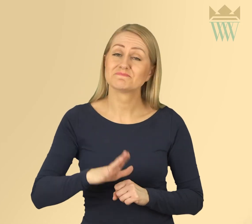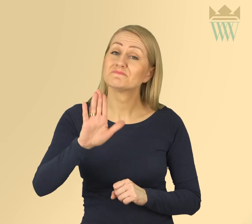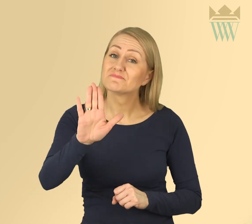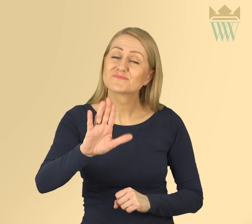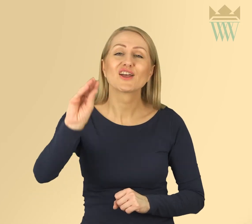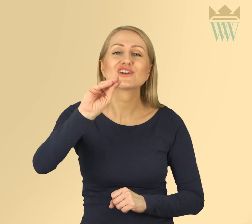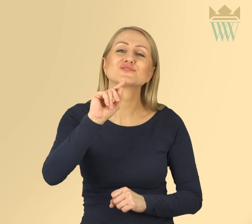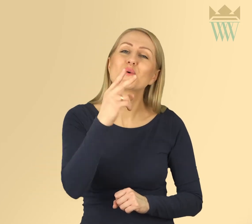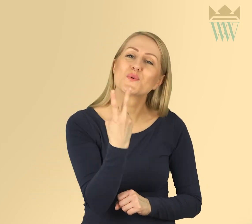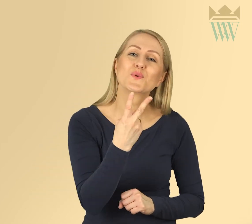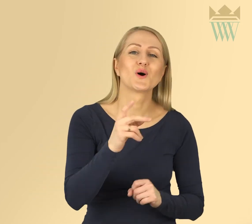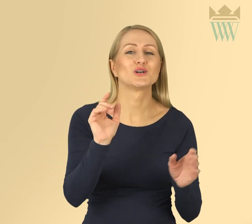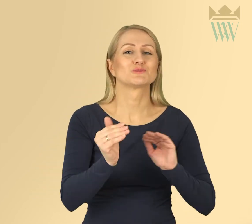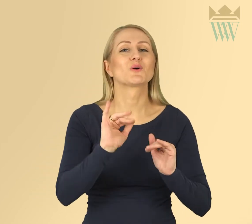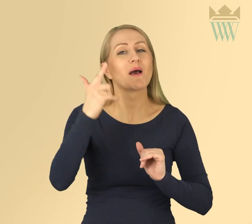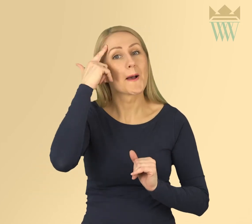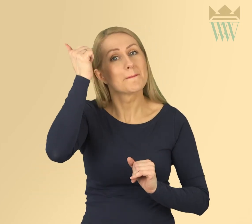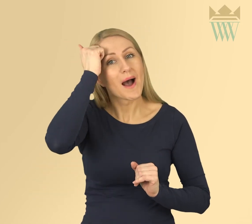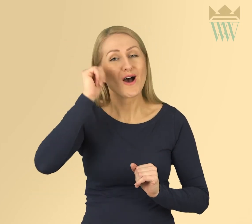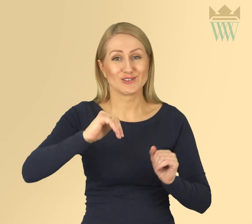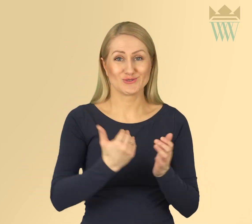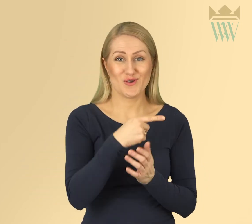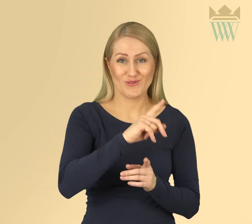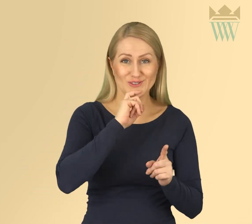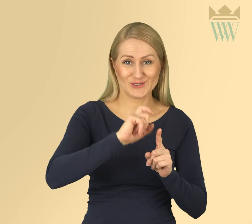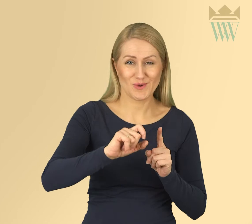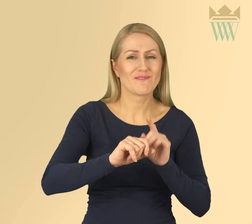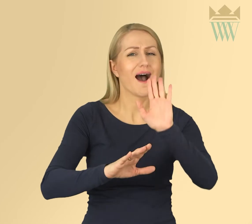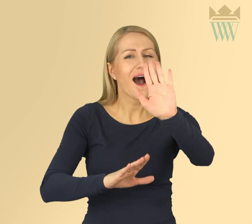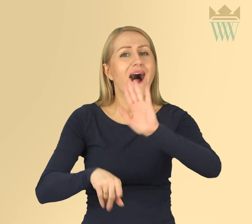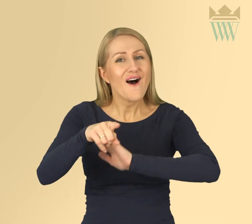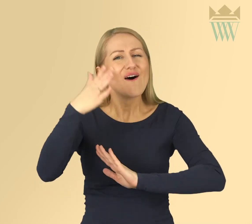Mamy jeszcze jeden sposób na szybkie zapamiętanie nowego słowa.